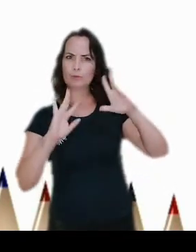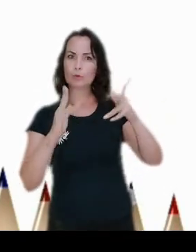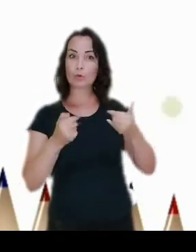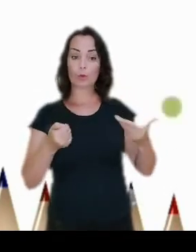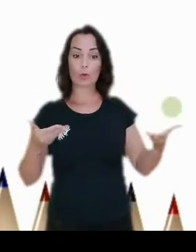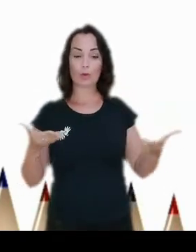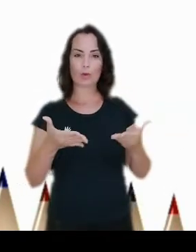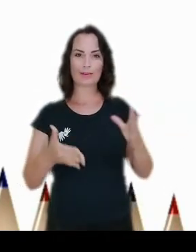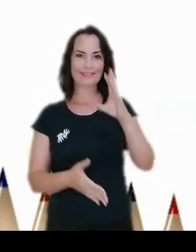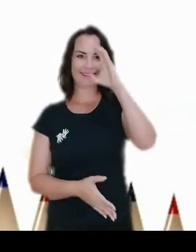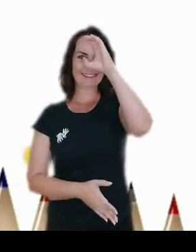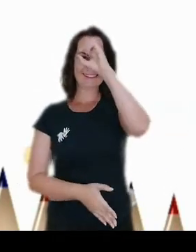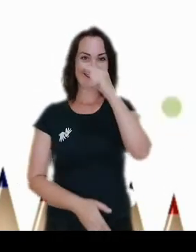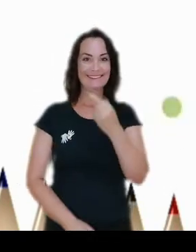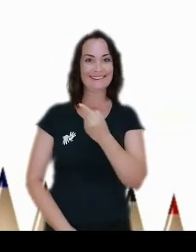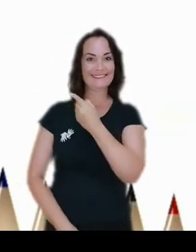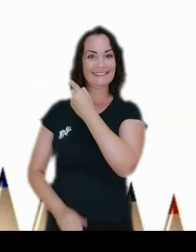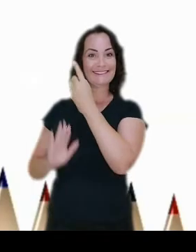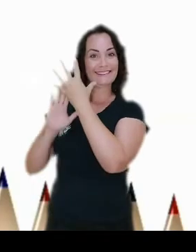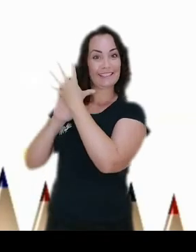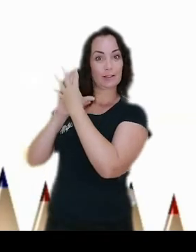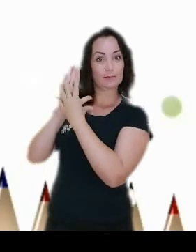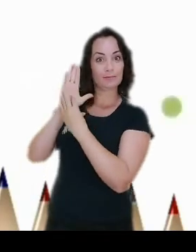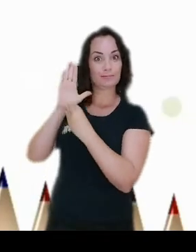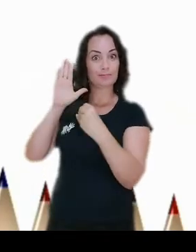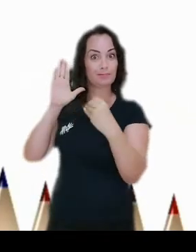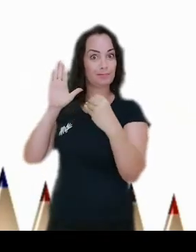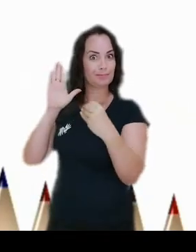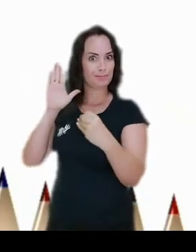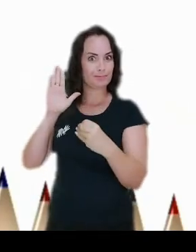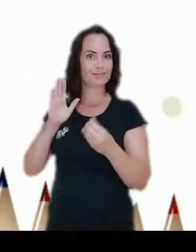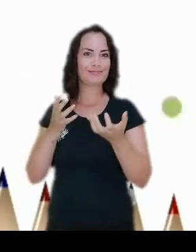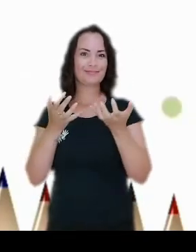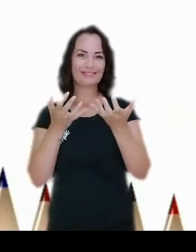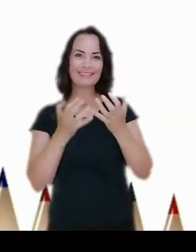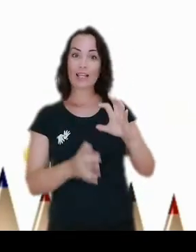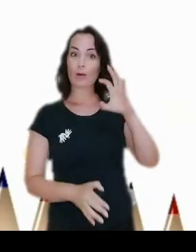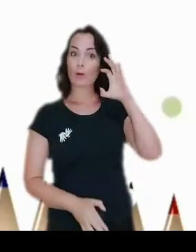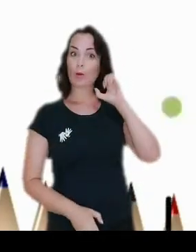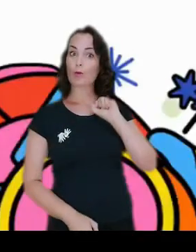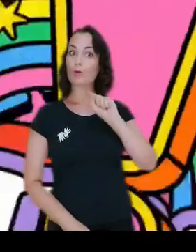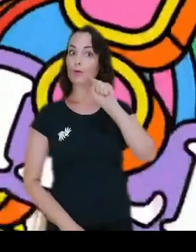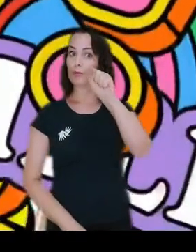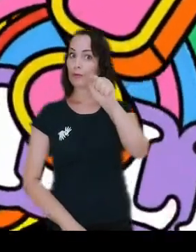LISTEN AND REPEAT (OUÇA E REPITA)! Quero ouvir você repetindo!